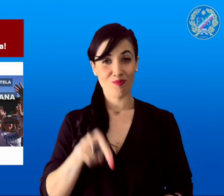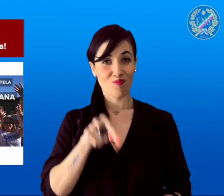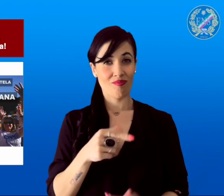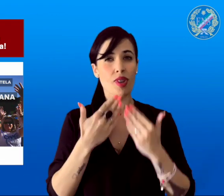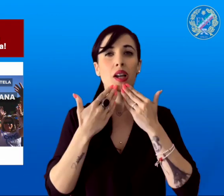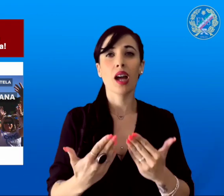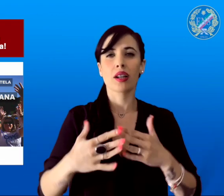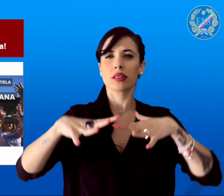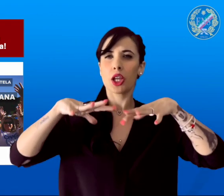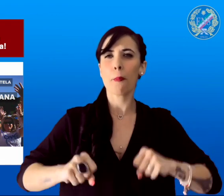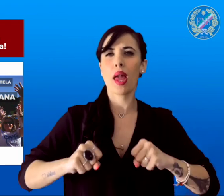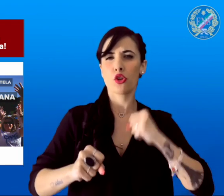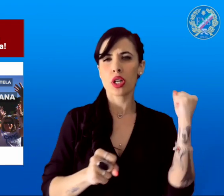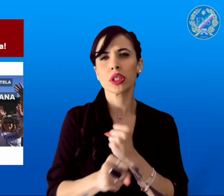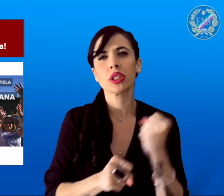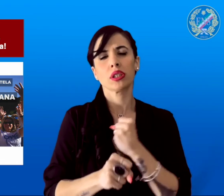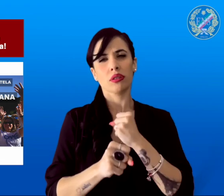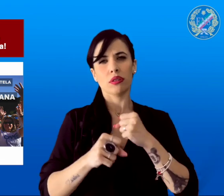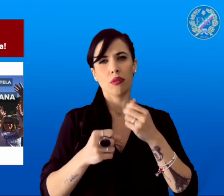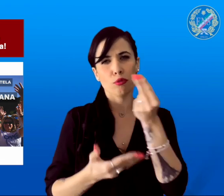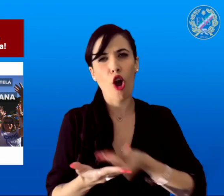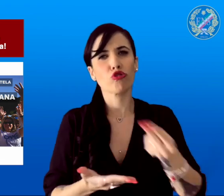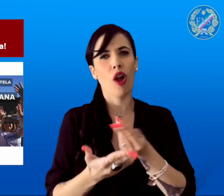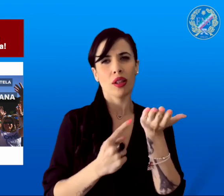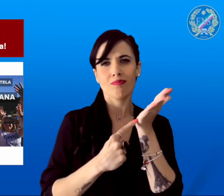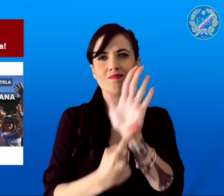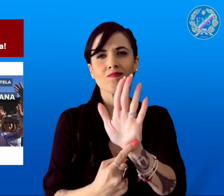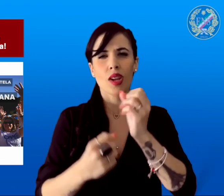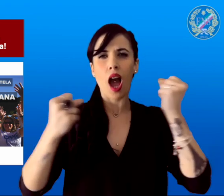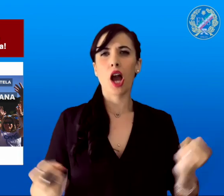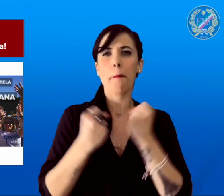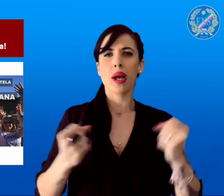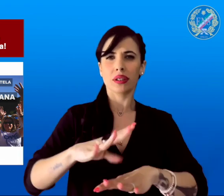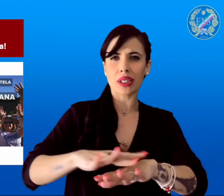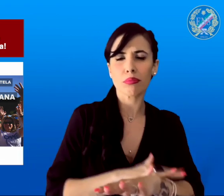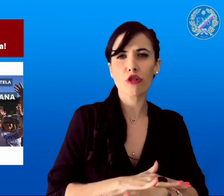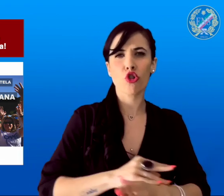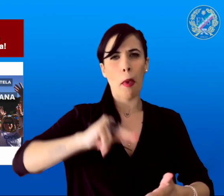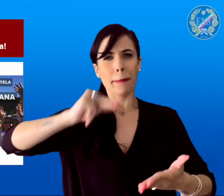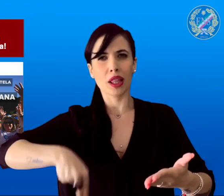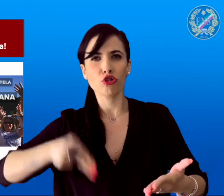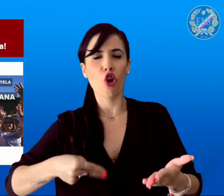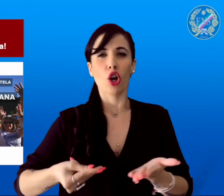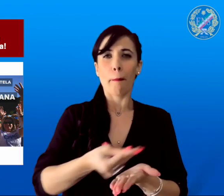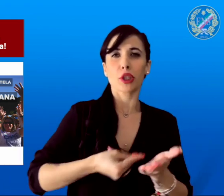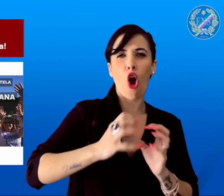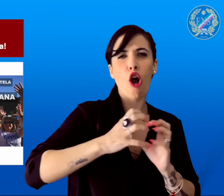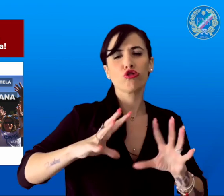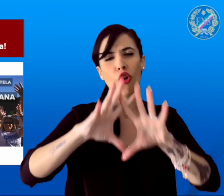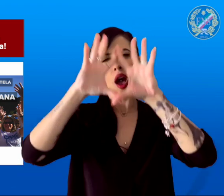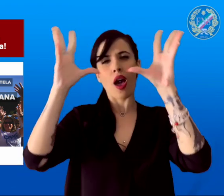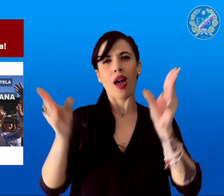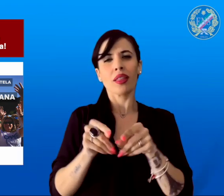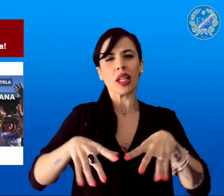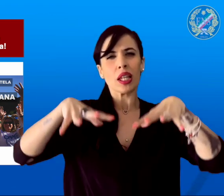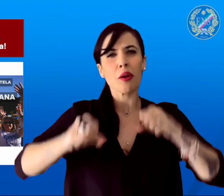Dopo una lotta pluridecennale, battaglie in tutte le sedi, campagne di sensibilizzazione, sit-in, petizioni, progetti e imponenti manifestazioni di piazza